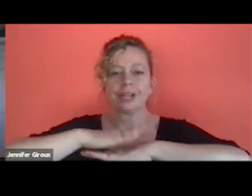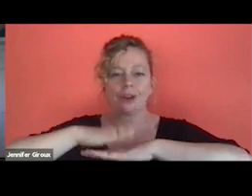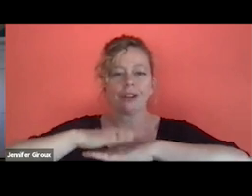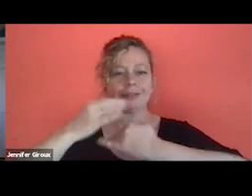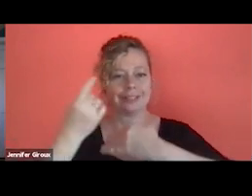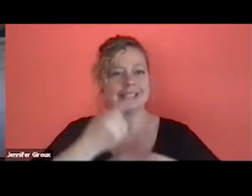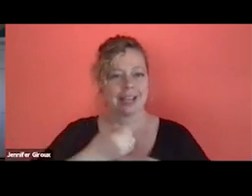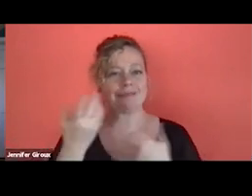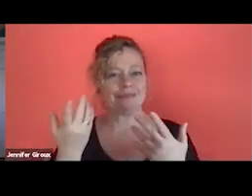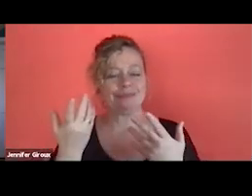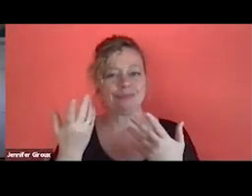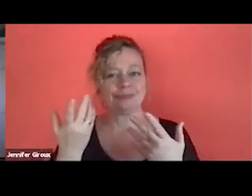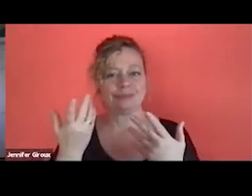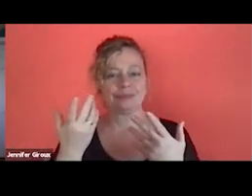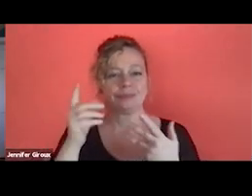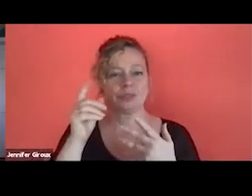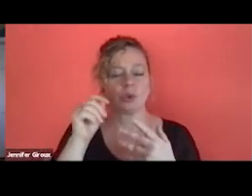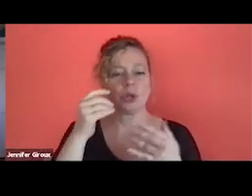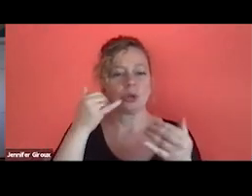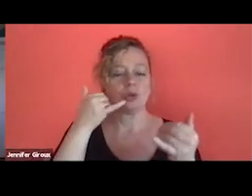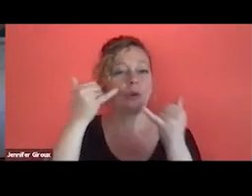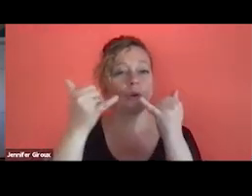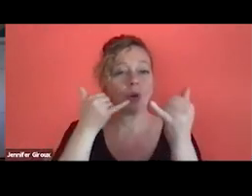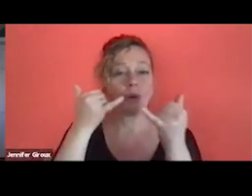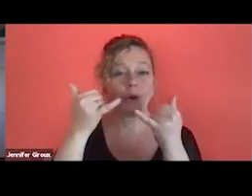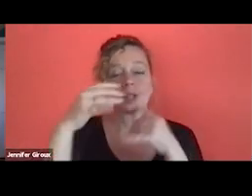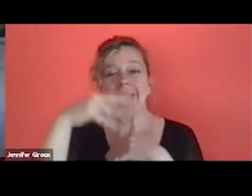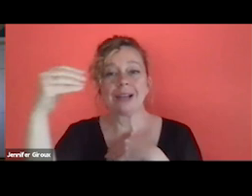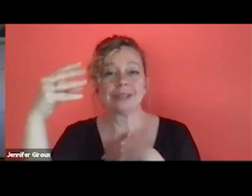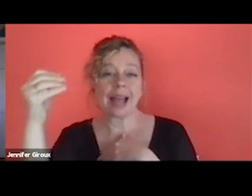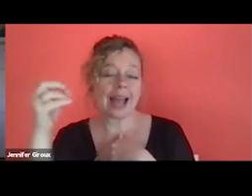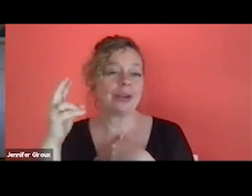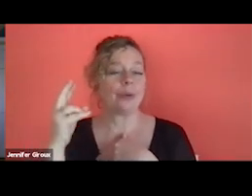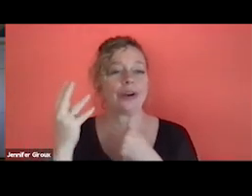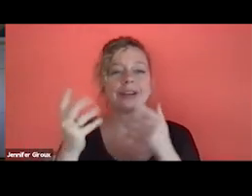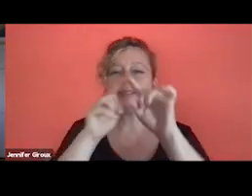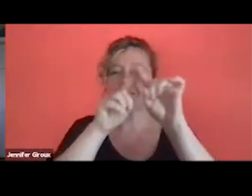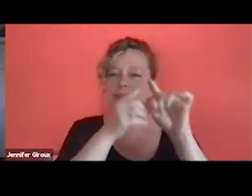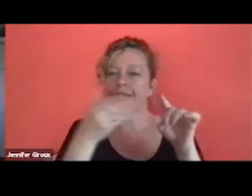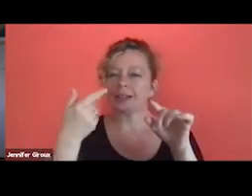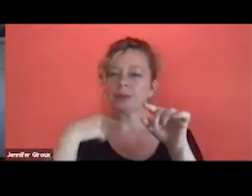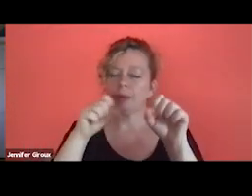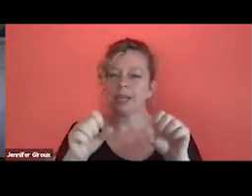O recibir llamadas cuando caminan afuera, o simplemente diferentes cosas que podemos hacer para mover nuestros cuerpos.